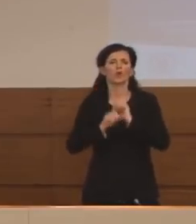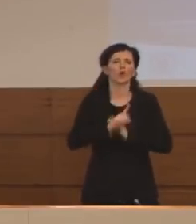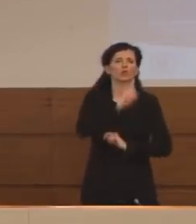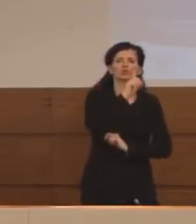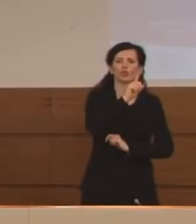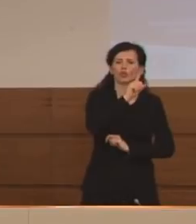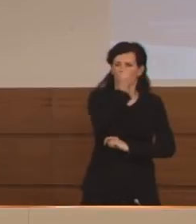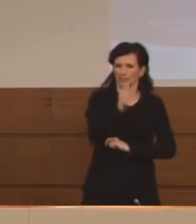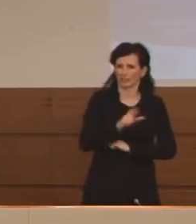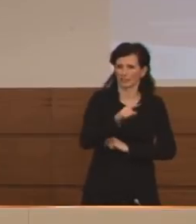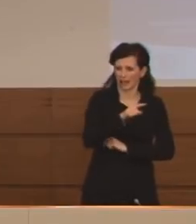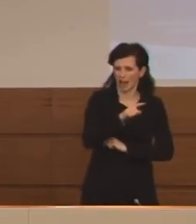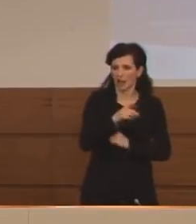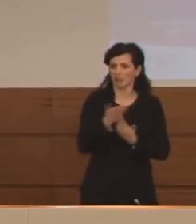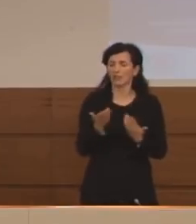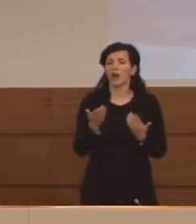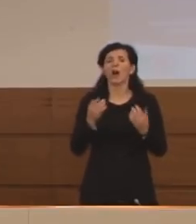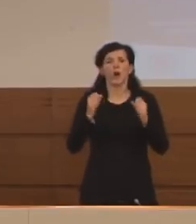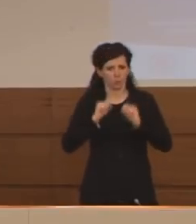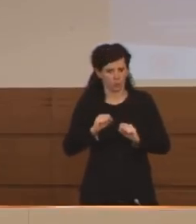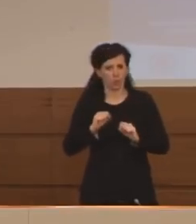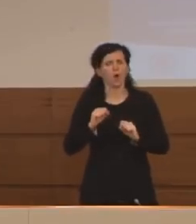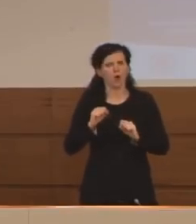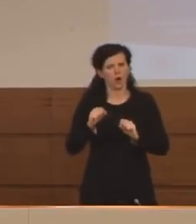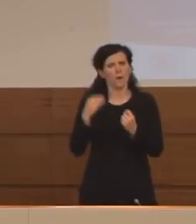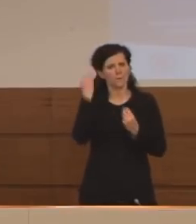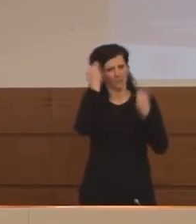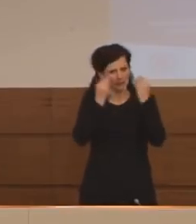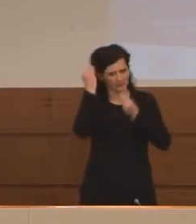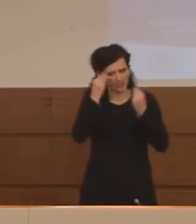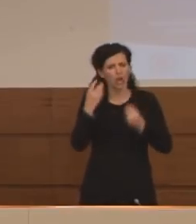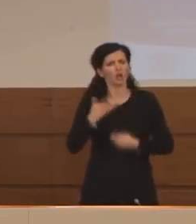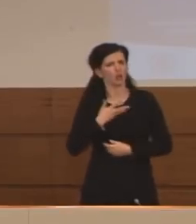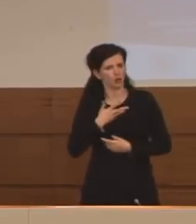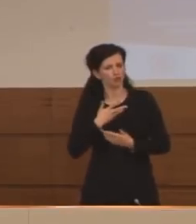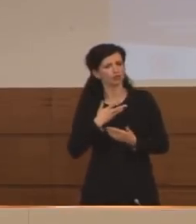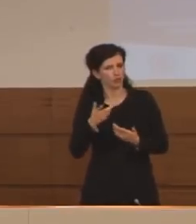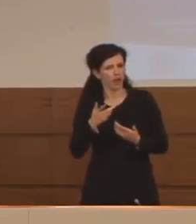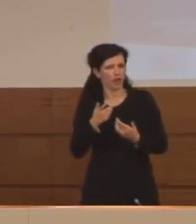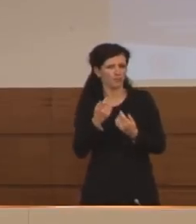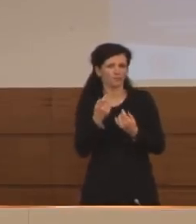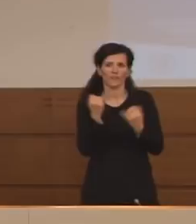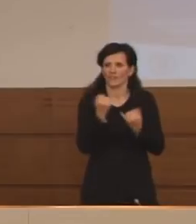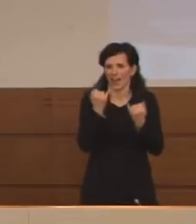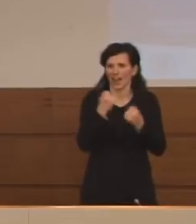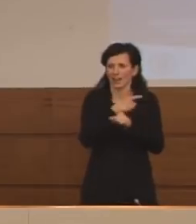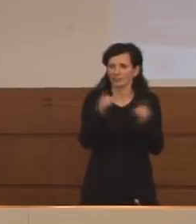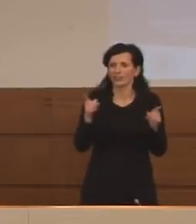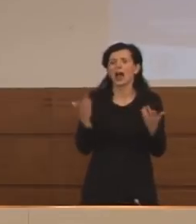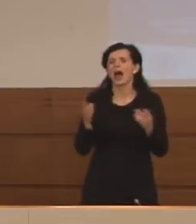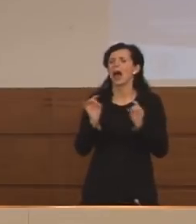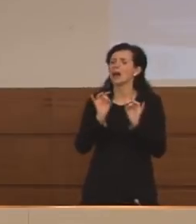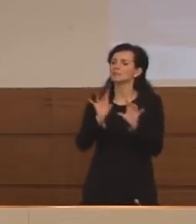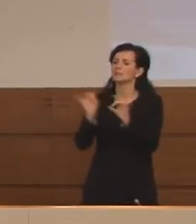Potrebbe valere questo ragionamento, perché ah ci sono meno infetti, quindi l'infezione fa più fatica a ripartire magari.